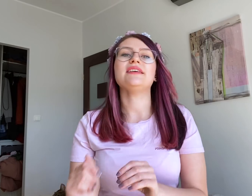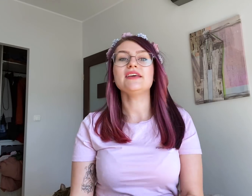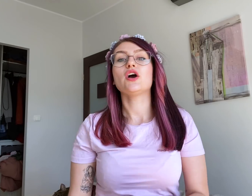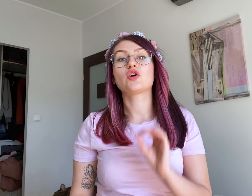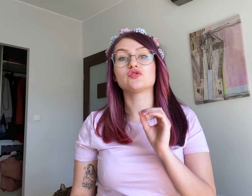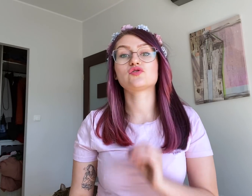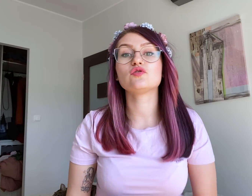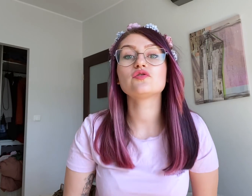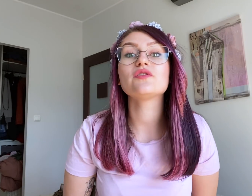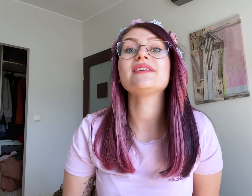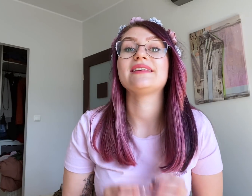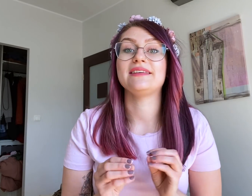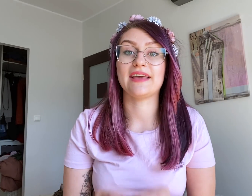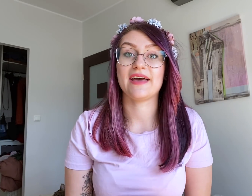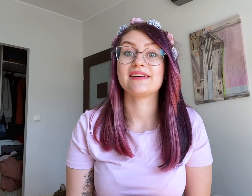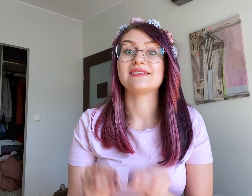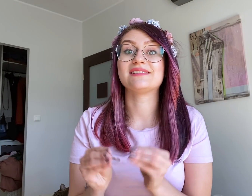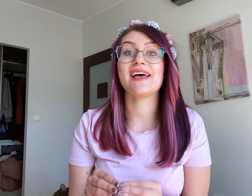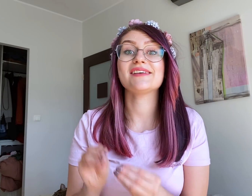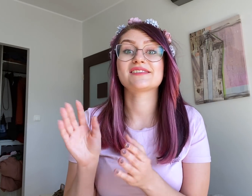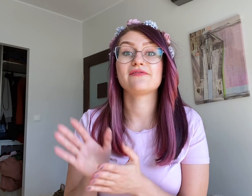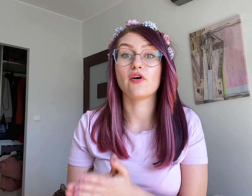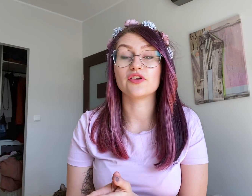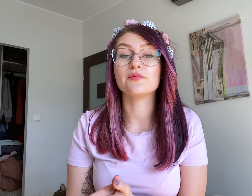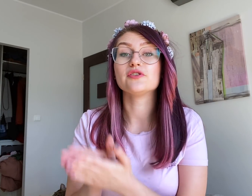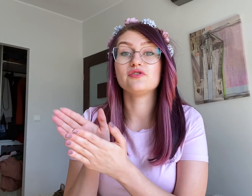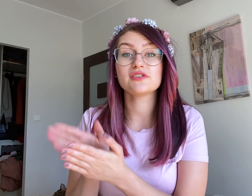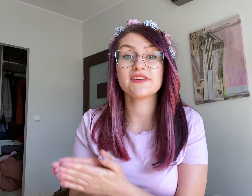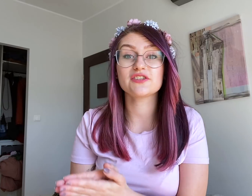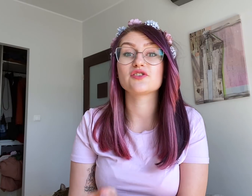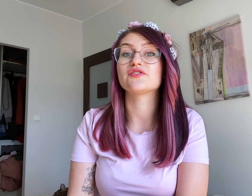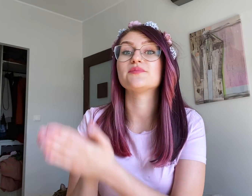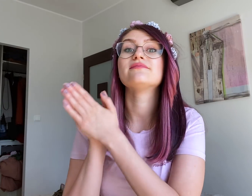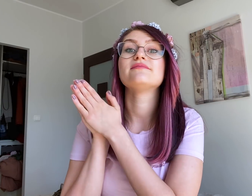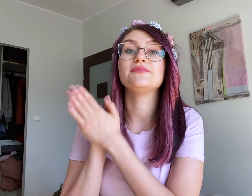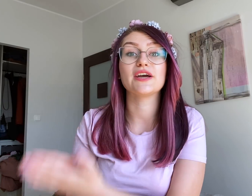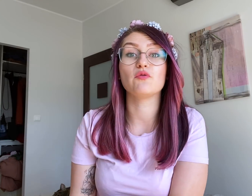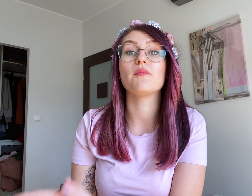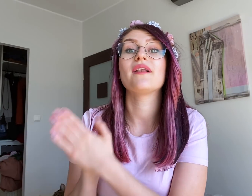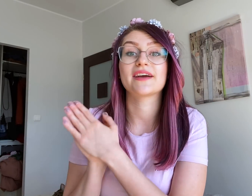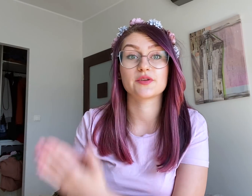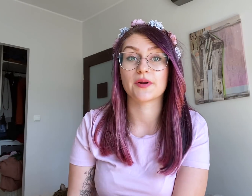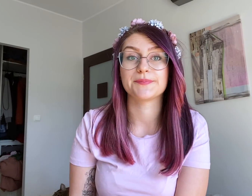I konsultuj je ze swoim doświadczonym, biegłym lektorem.